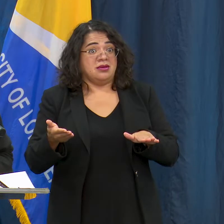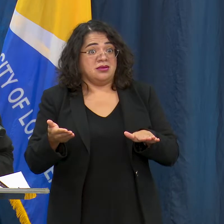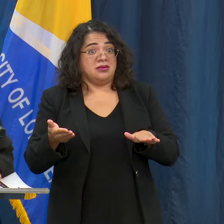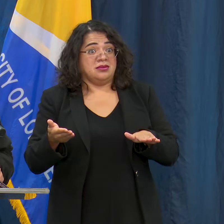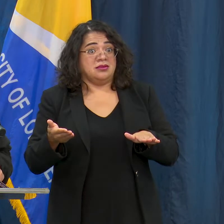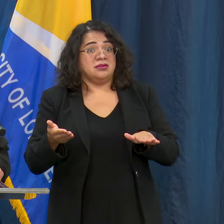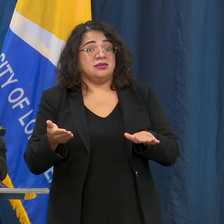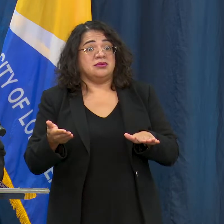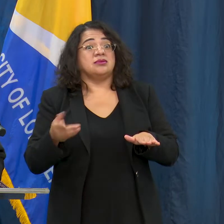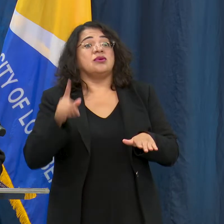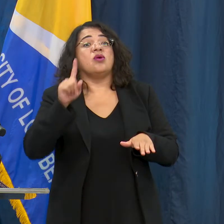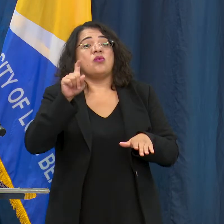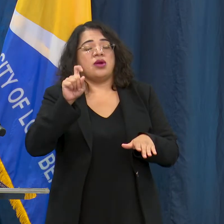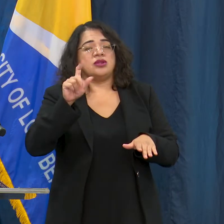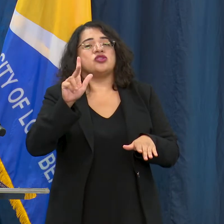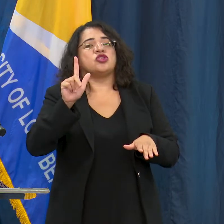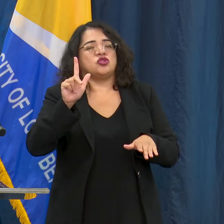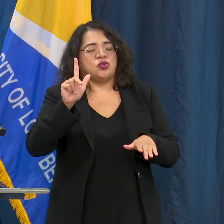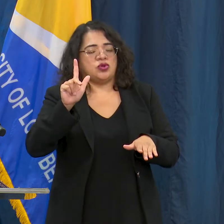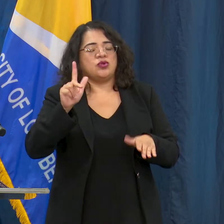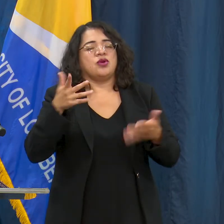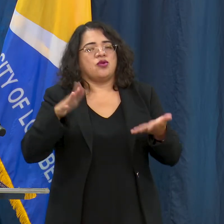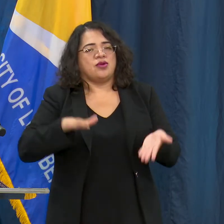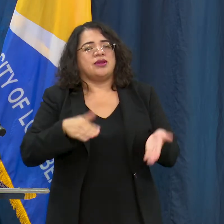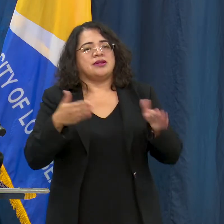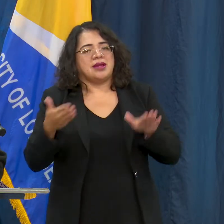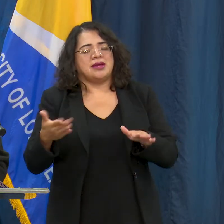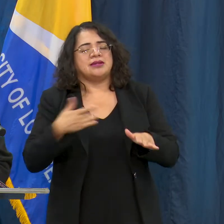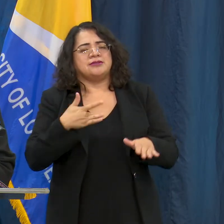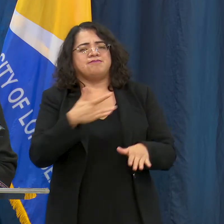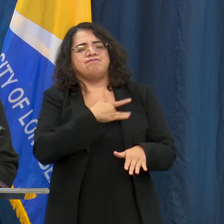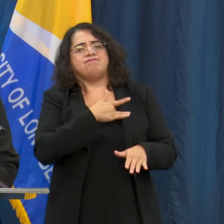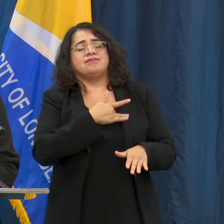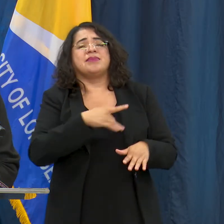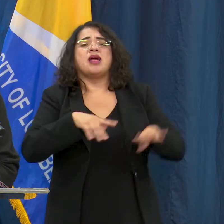todos ellos orale la cuarta imagine Ascencio spittle